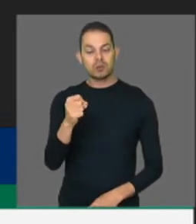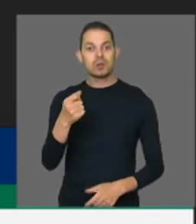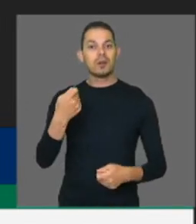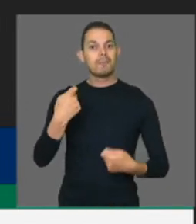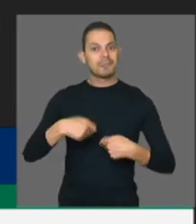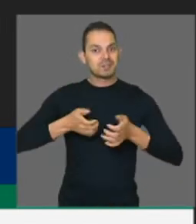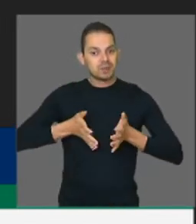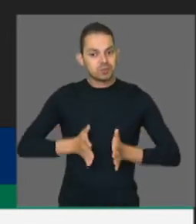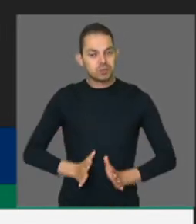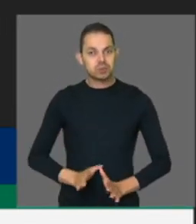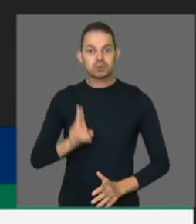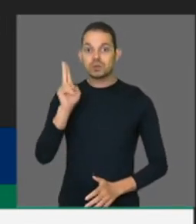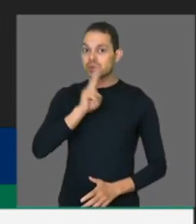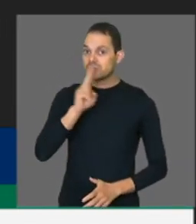MESES, TIVEMOS QUE FAZER UM PARTO DE EMERGÊNCIA. UMA